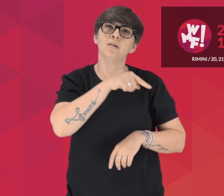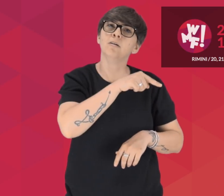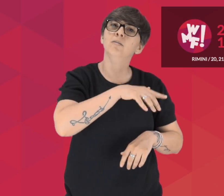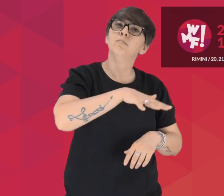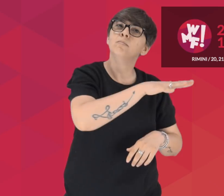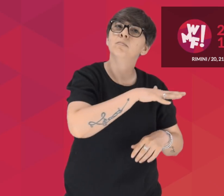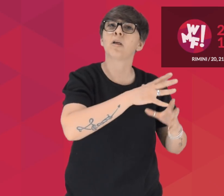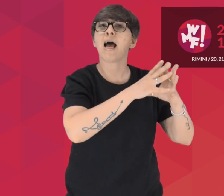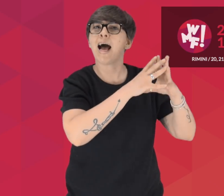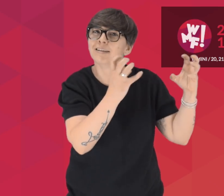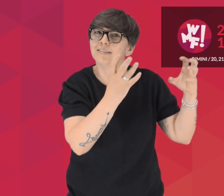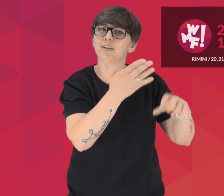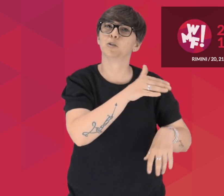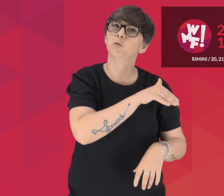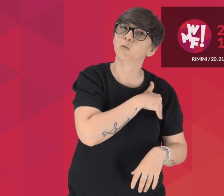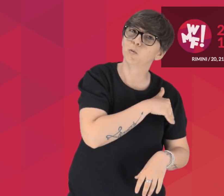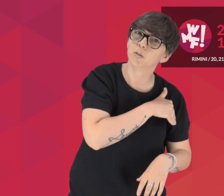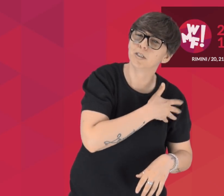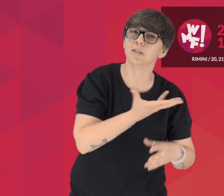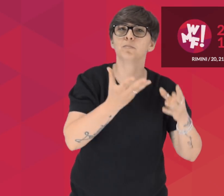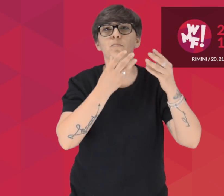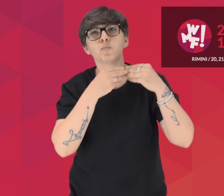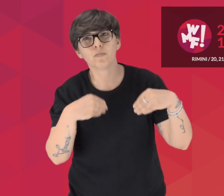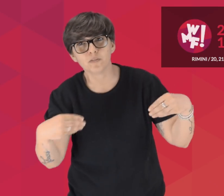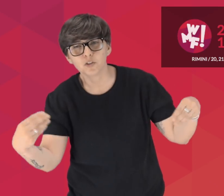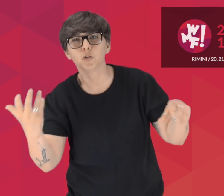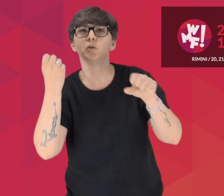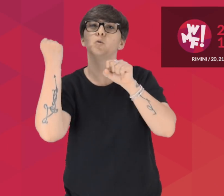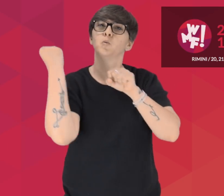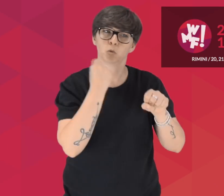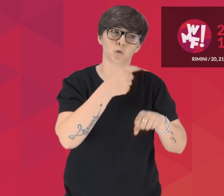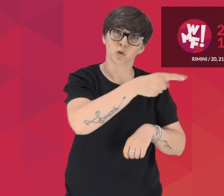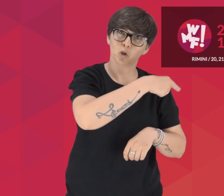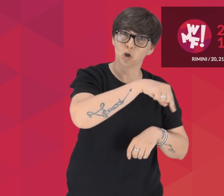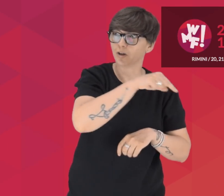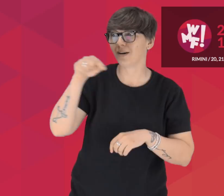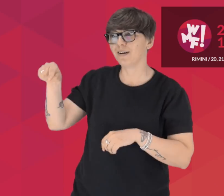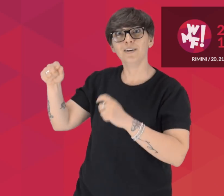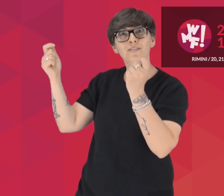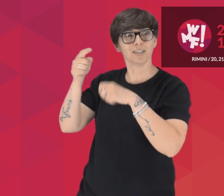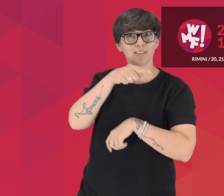è diventato un punto di riferimento per aziende, professionisti, studenti e istituzioni,